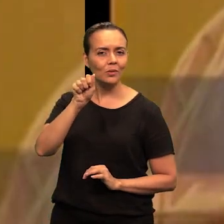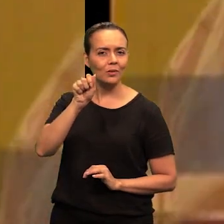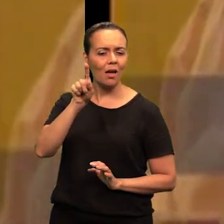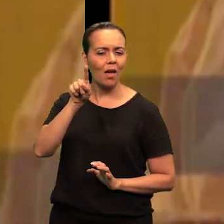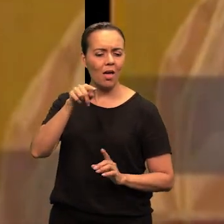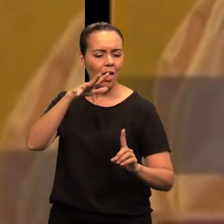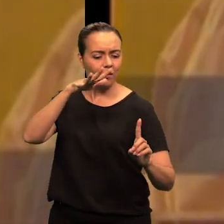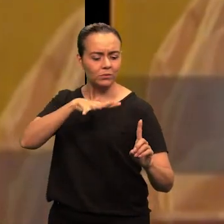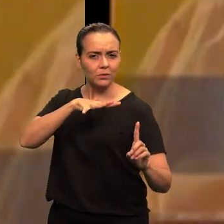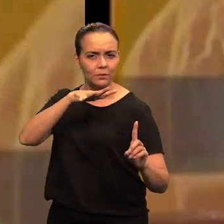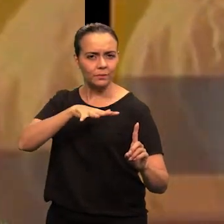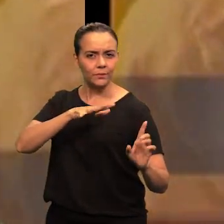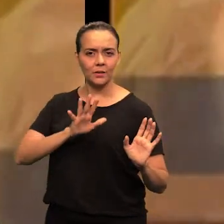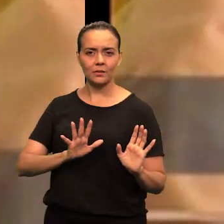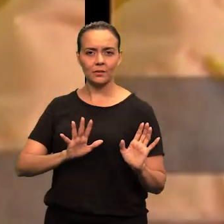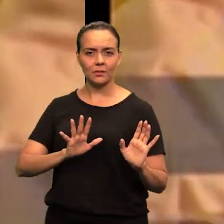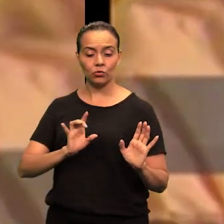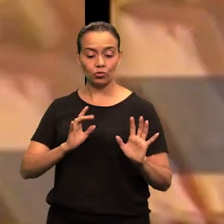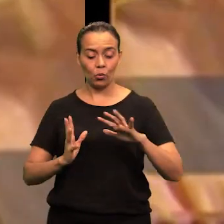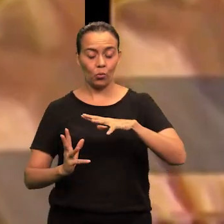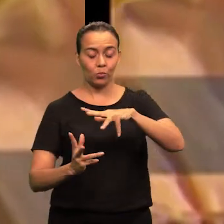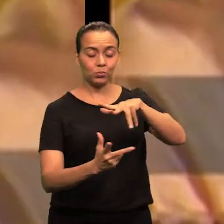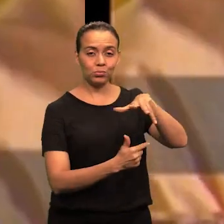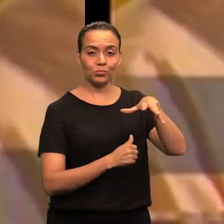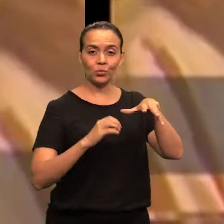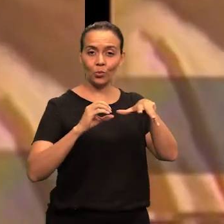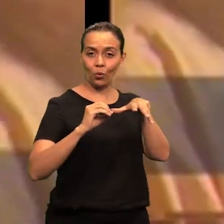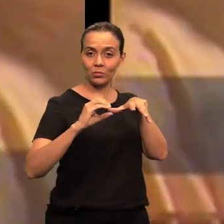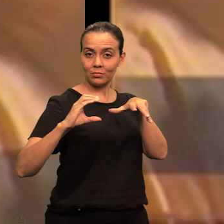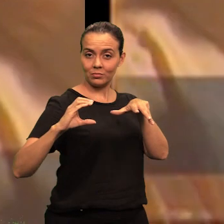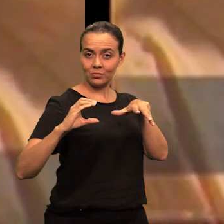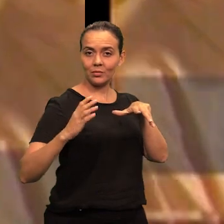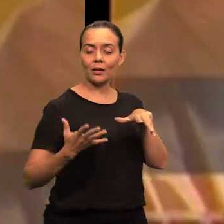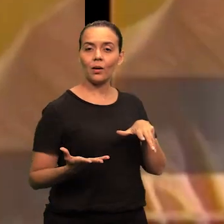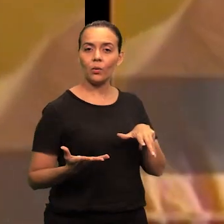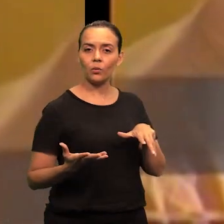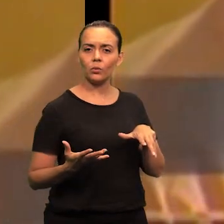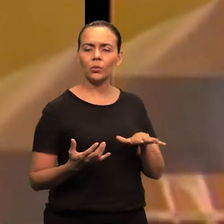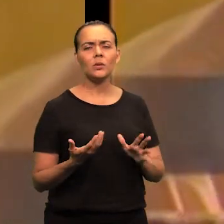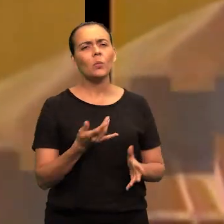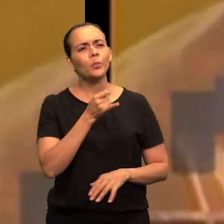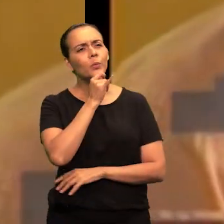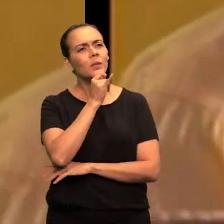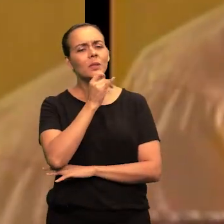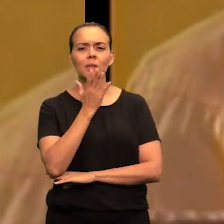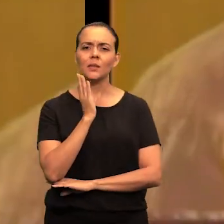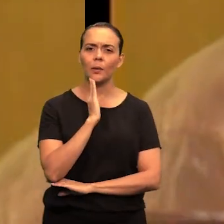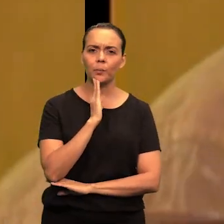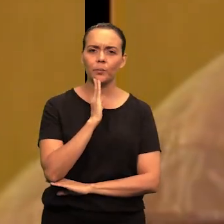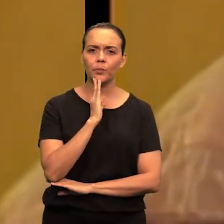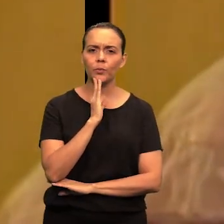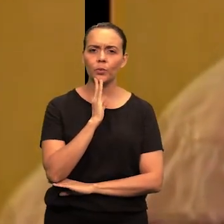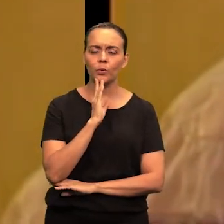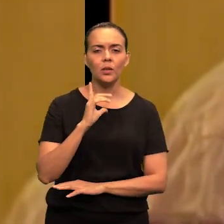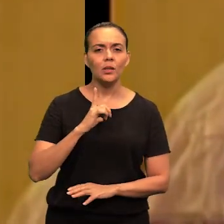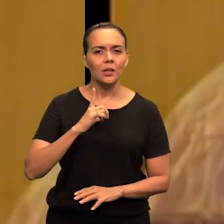consagrados pela história do mundo ocidental. Por exemplo, o que me leva a dizer que ópera é cultura?